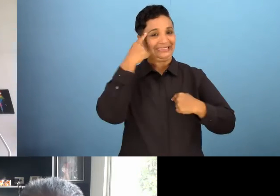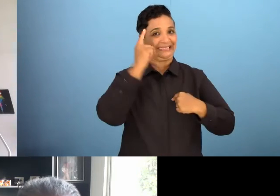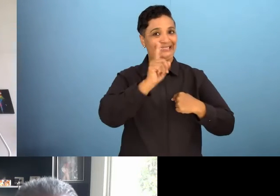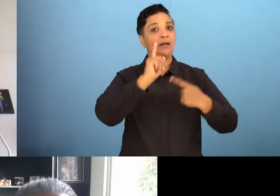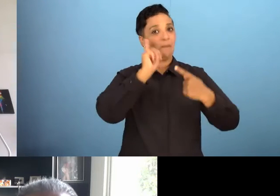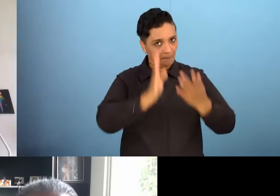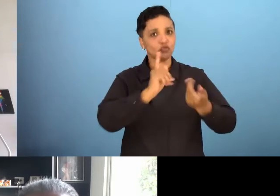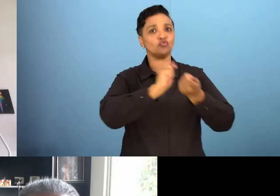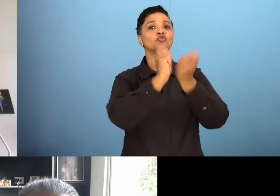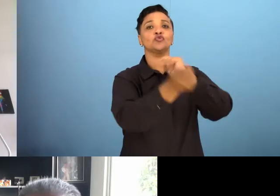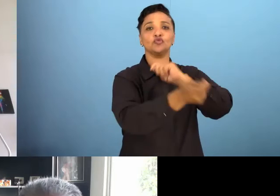Algunos encuestados no se sintieron cómodos al ser grabados, por lo que tuvimos que adoptar el método